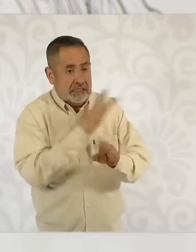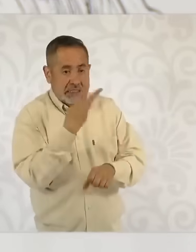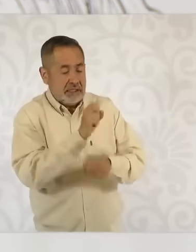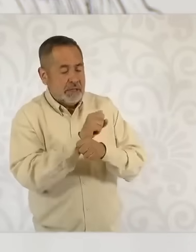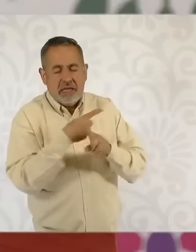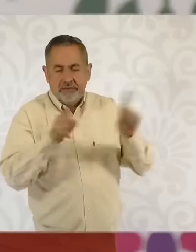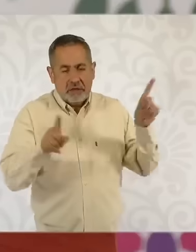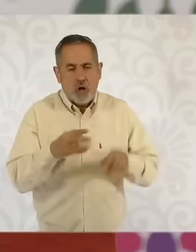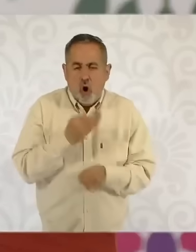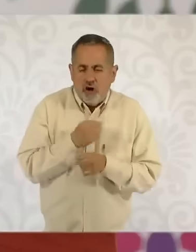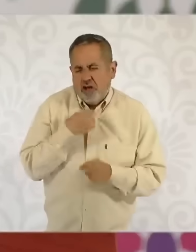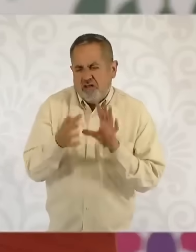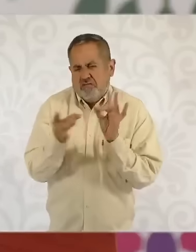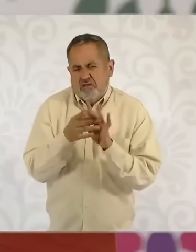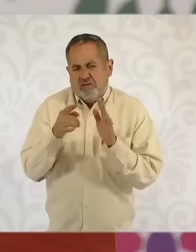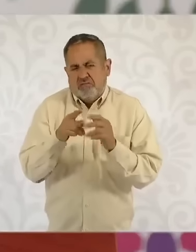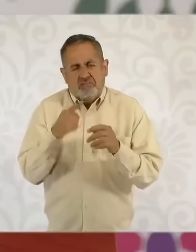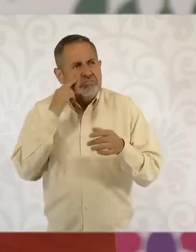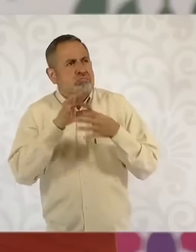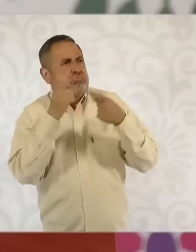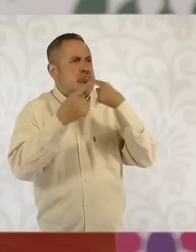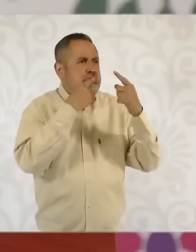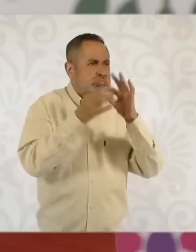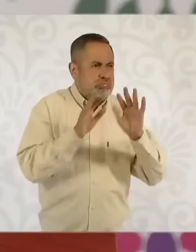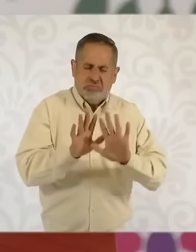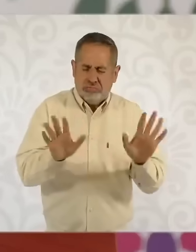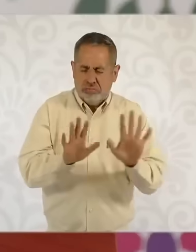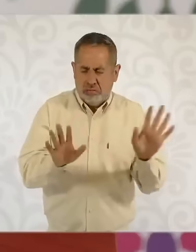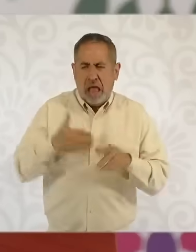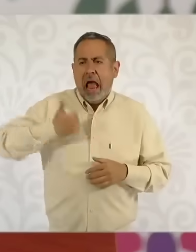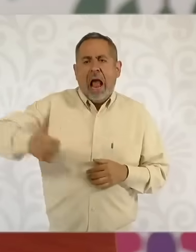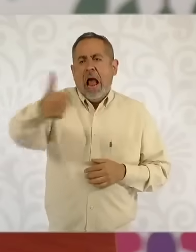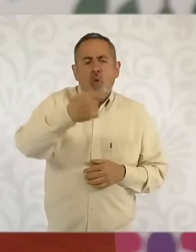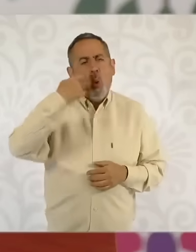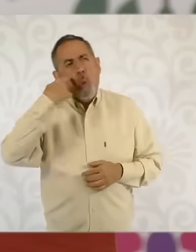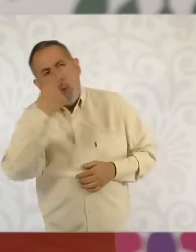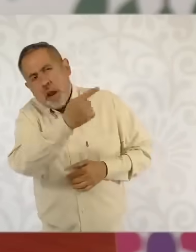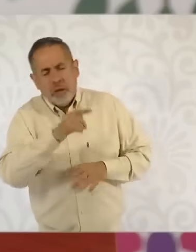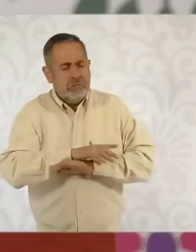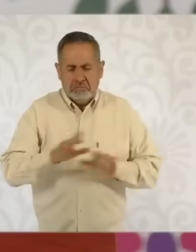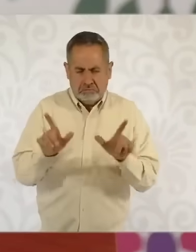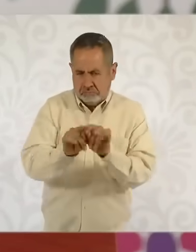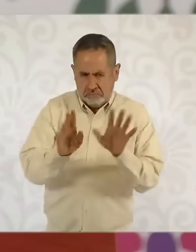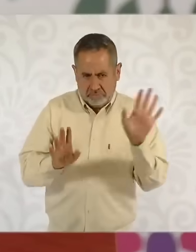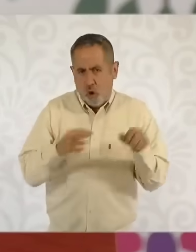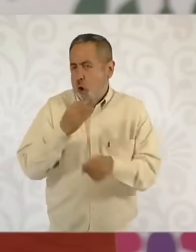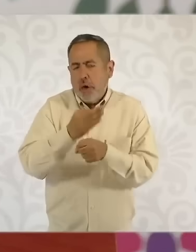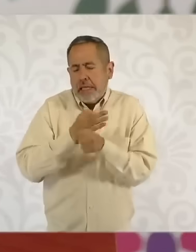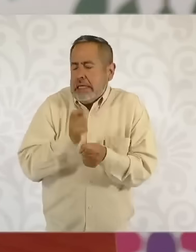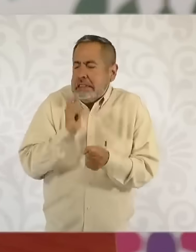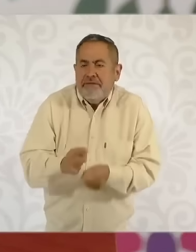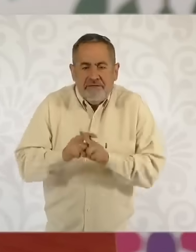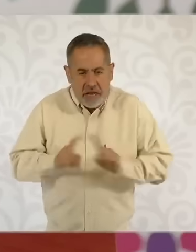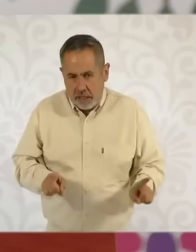meterme a hacer una evaluación de lo que se vive ahí que cada quien saque sus propias conclusiones